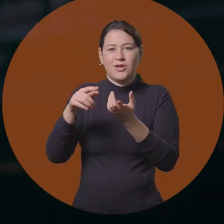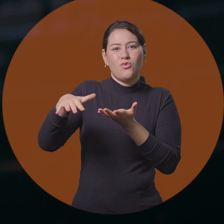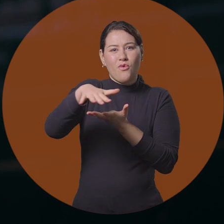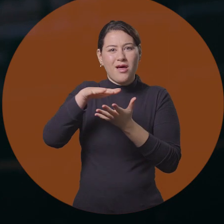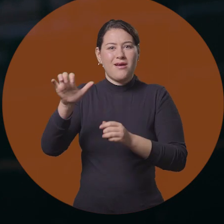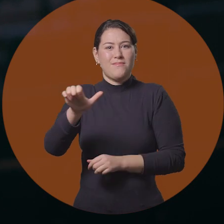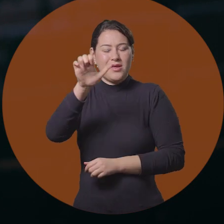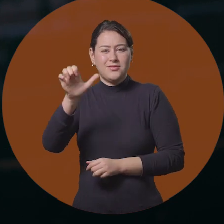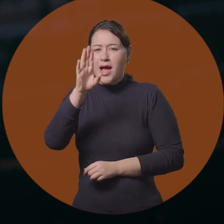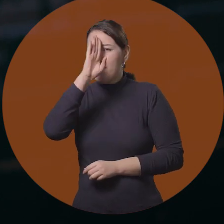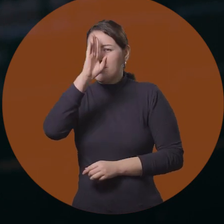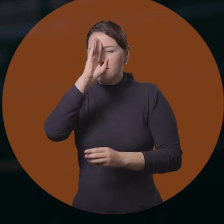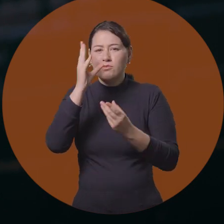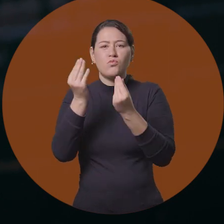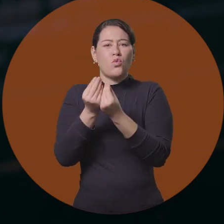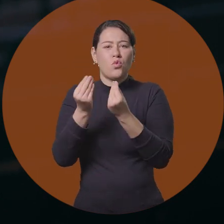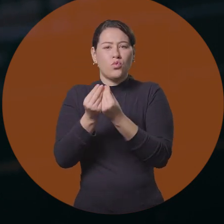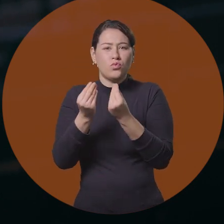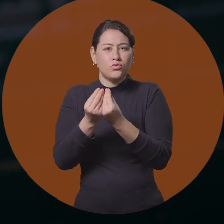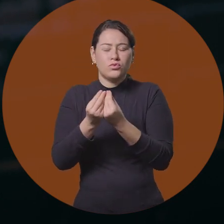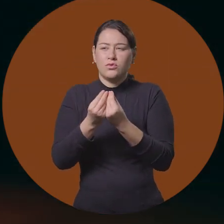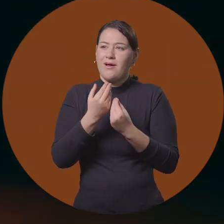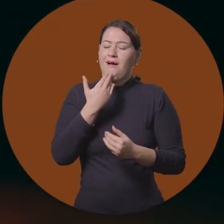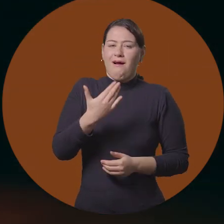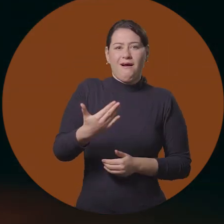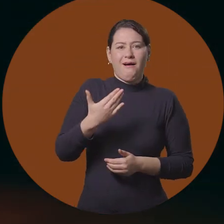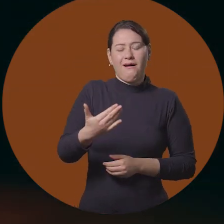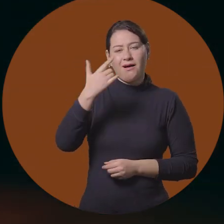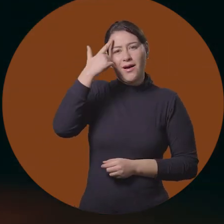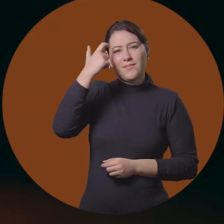aprendí muchísimas cosas increíbles, digamos, de la vida.